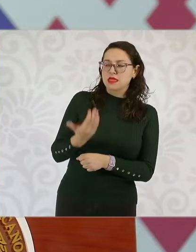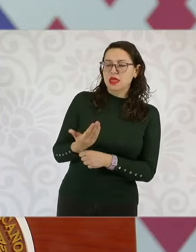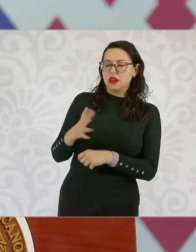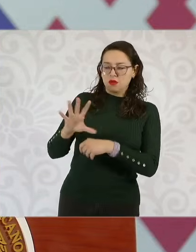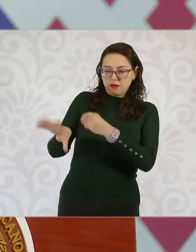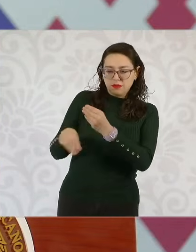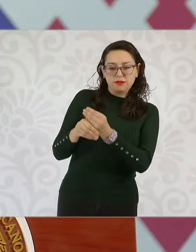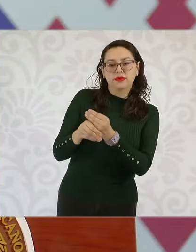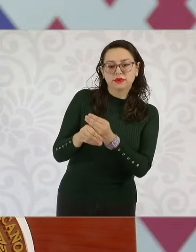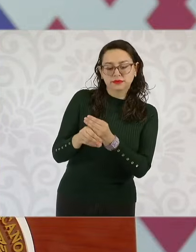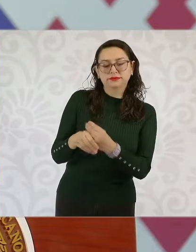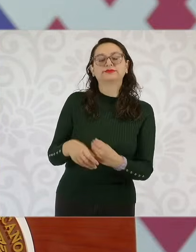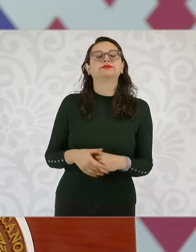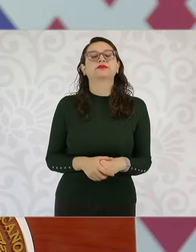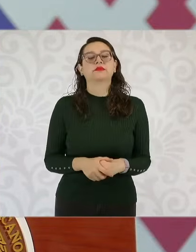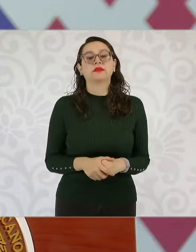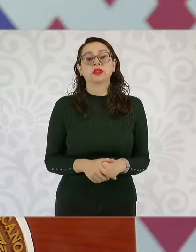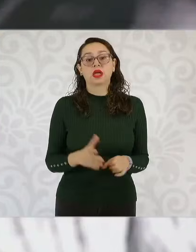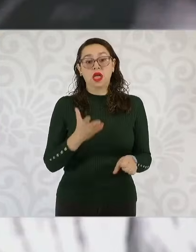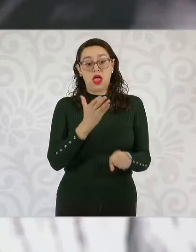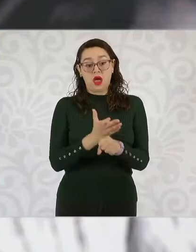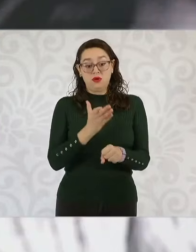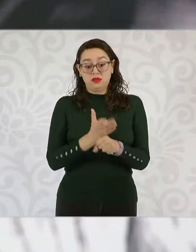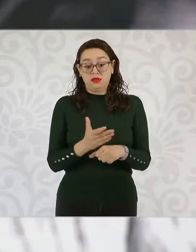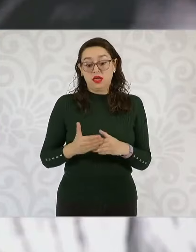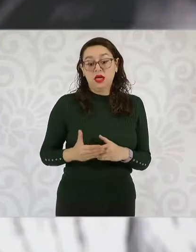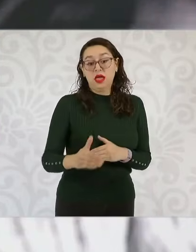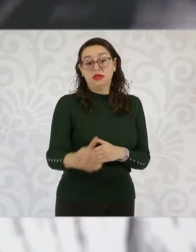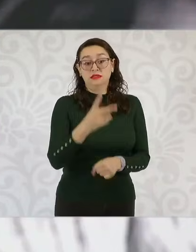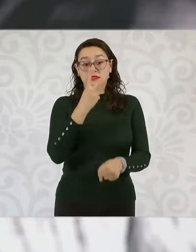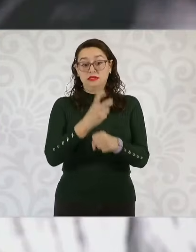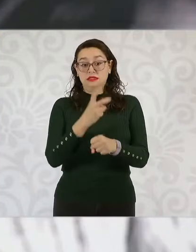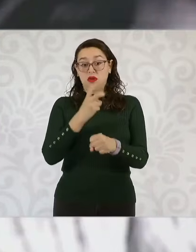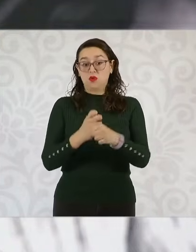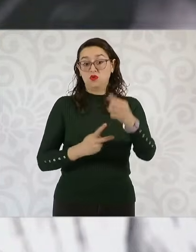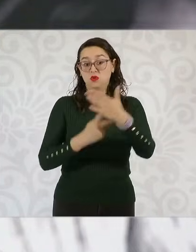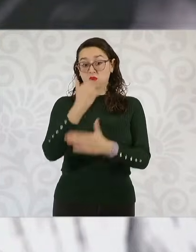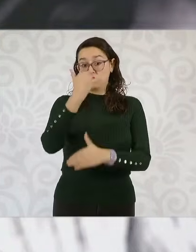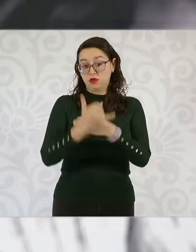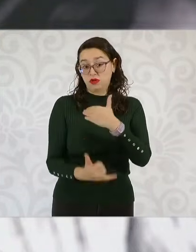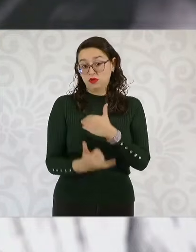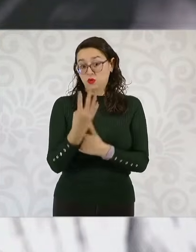de la transformación lo que estamos haciendo es Rescatando a la soberanía energética Qué